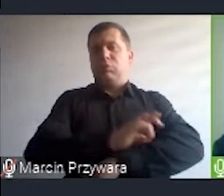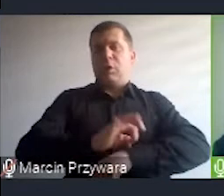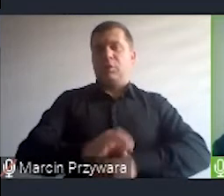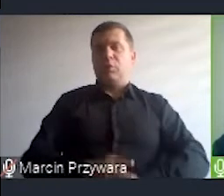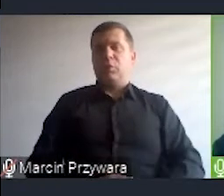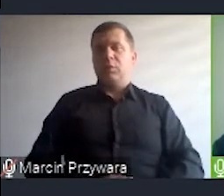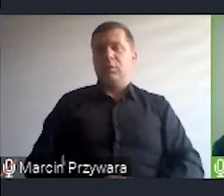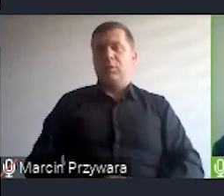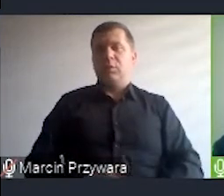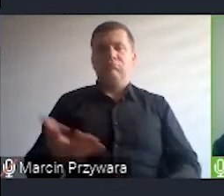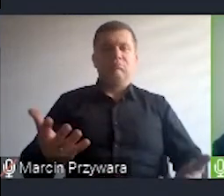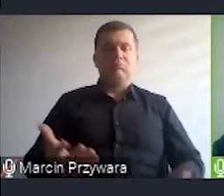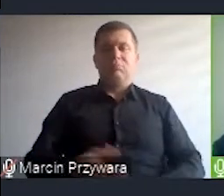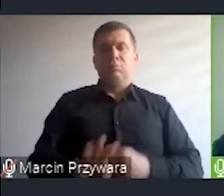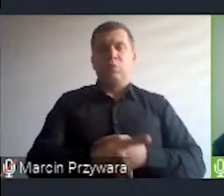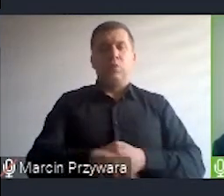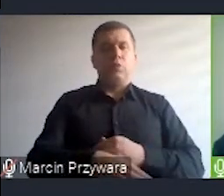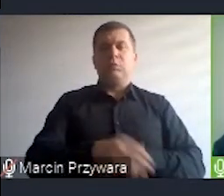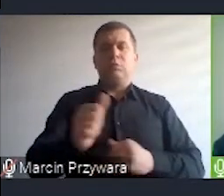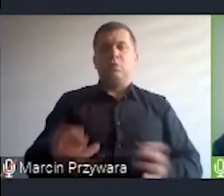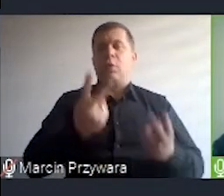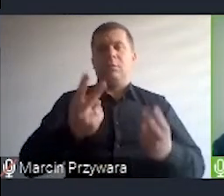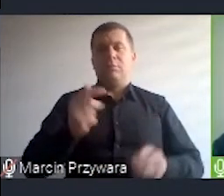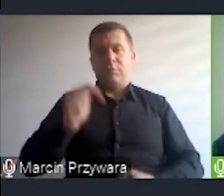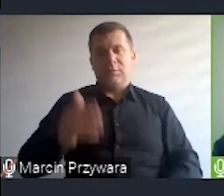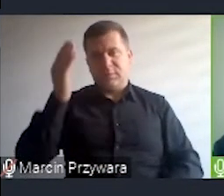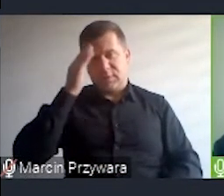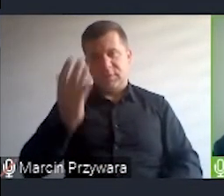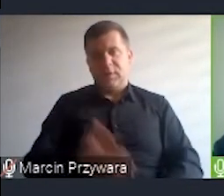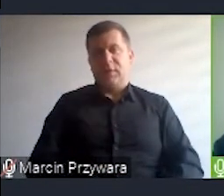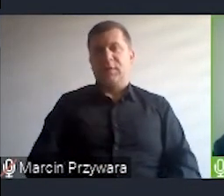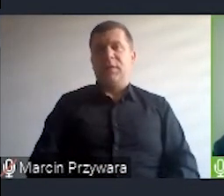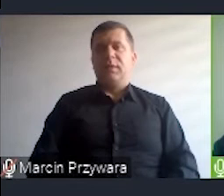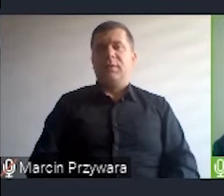z pustego i Salomon nie naleje – doskonale o tym wiemy.